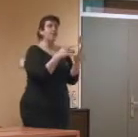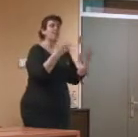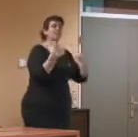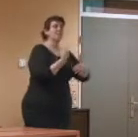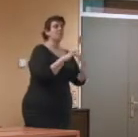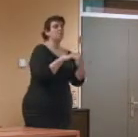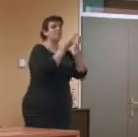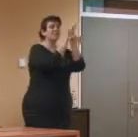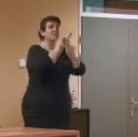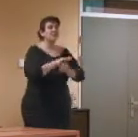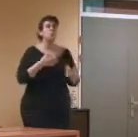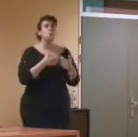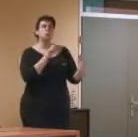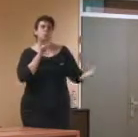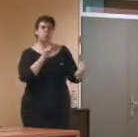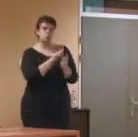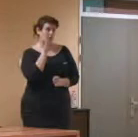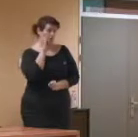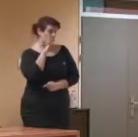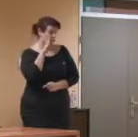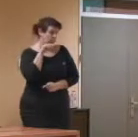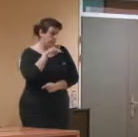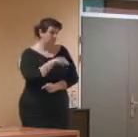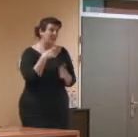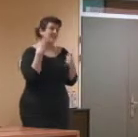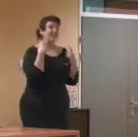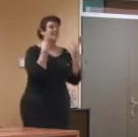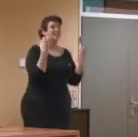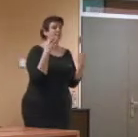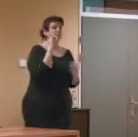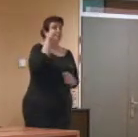contra la corrupción, hemos intentado que la ONU cambiase el día, porque cae en un puente en España